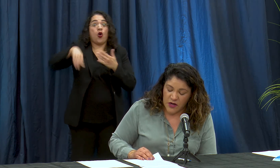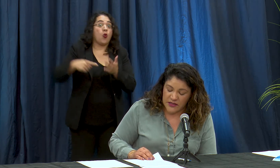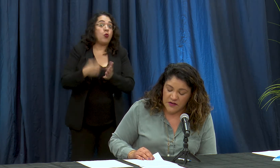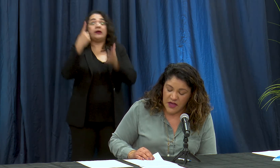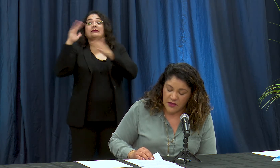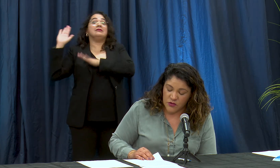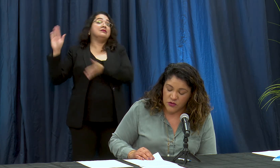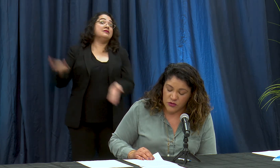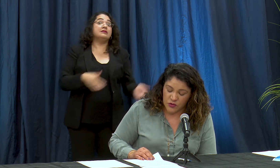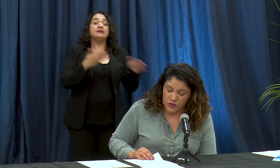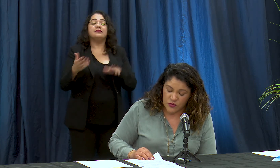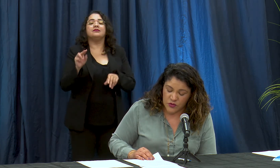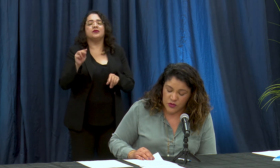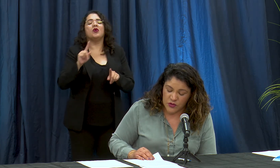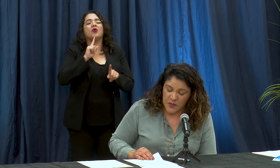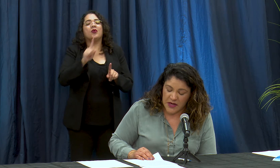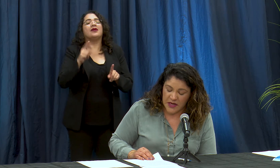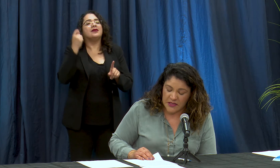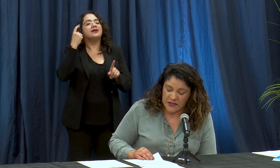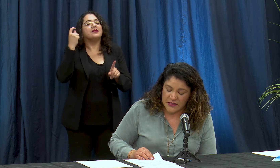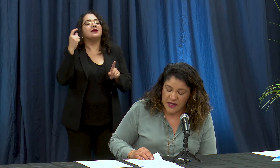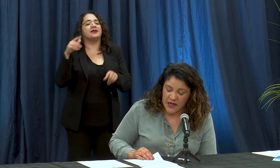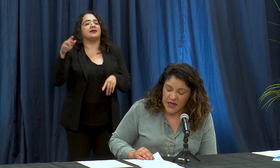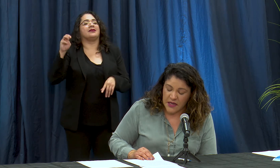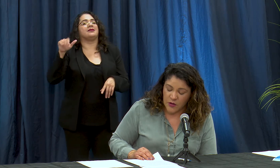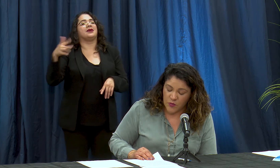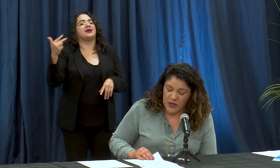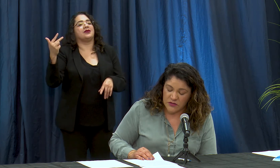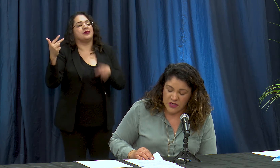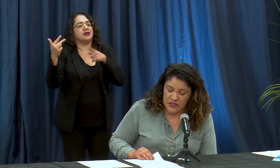a trabajando con todo su socios para grantees are K complained Rose recce